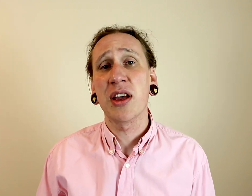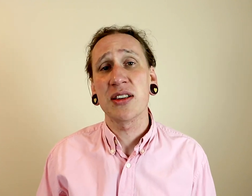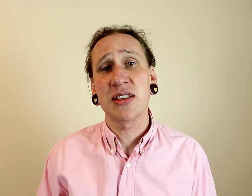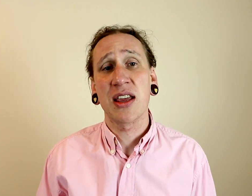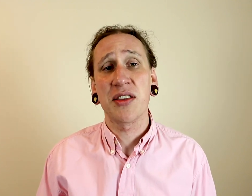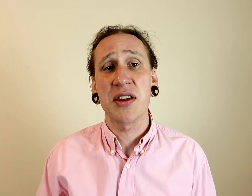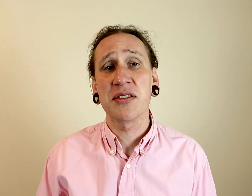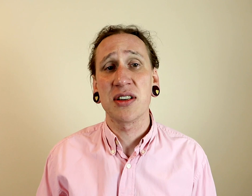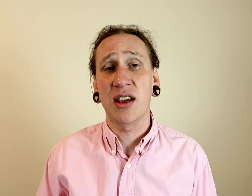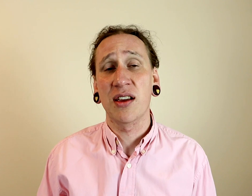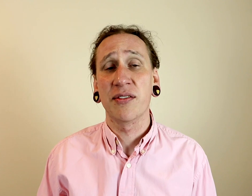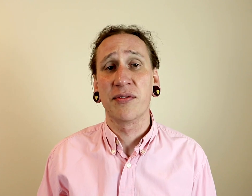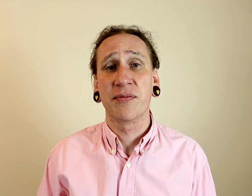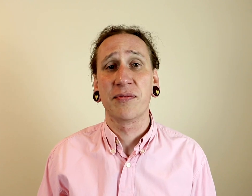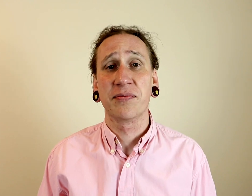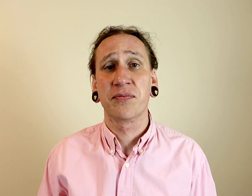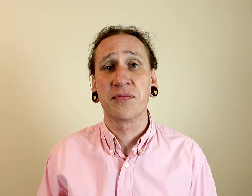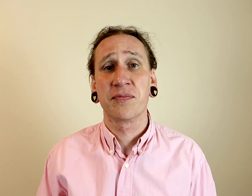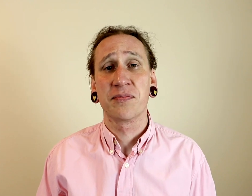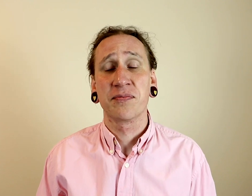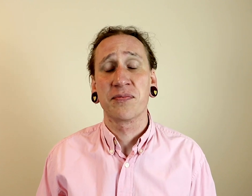que nos unen hoy aquí.